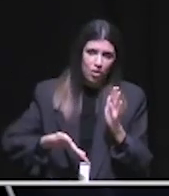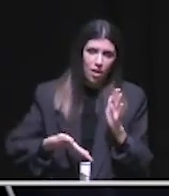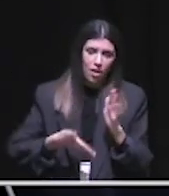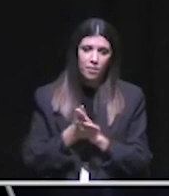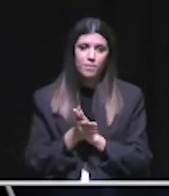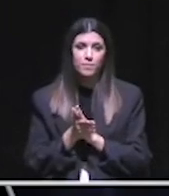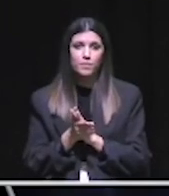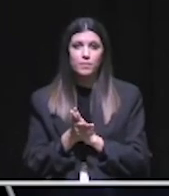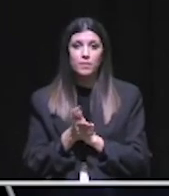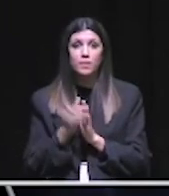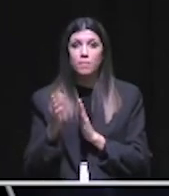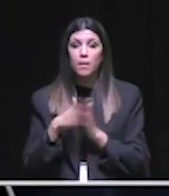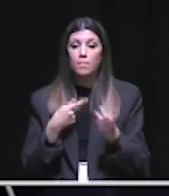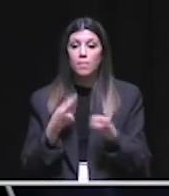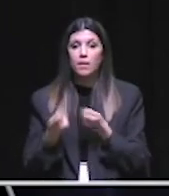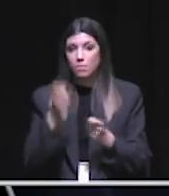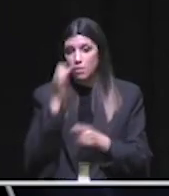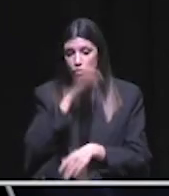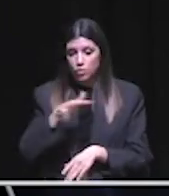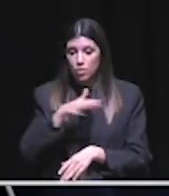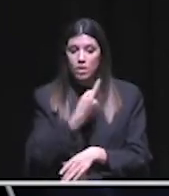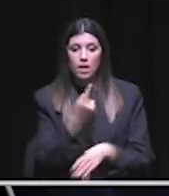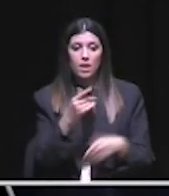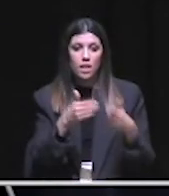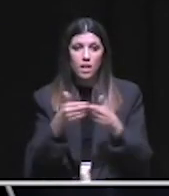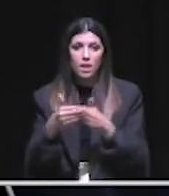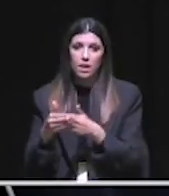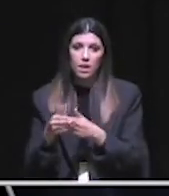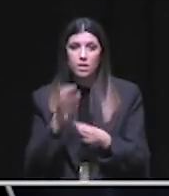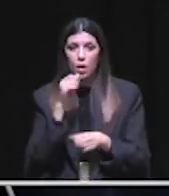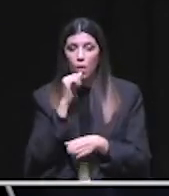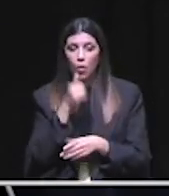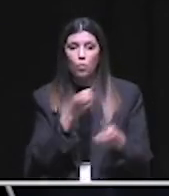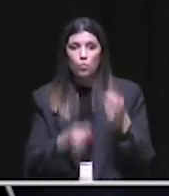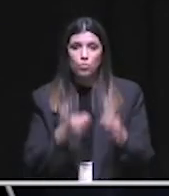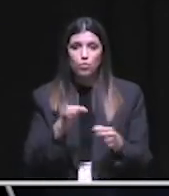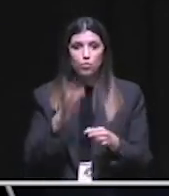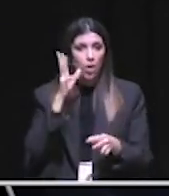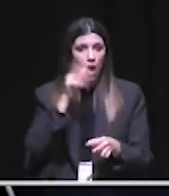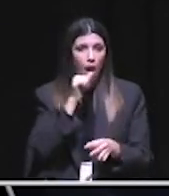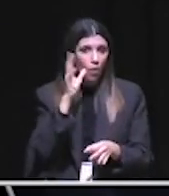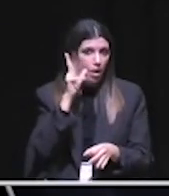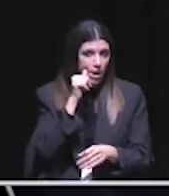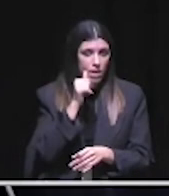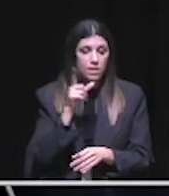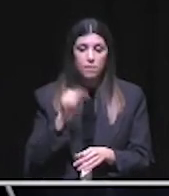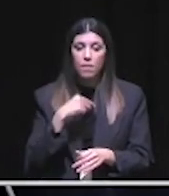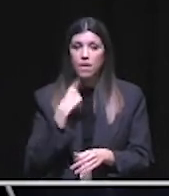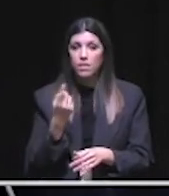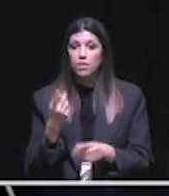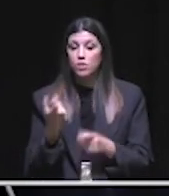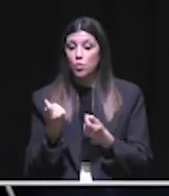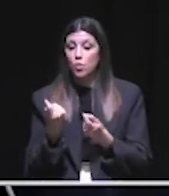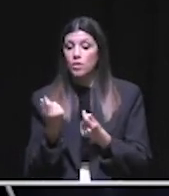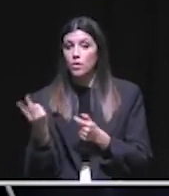e ao planeamento de um jardim em cada esquina como motor de arrefecimento.” Depois diz também: “Na véspera da segunda edição do Conselho de Cidadãos